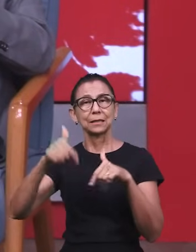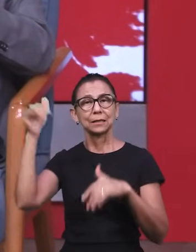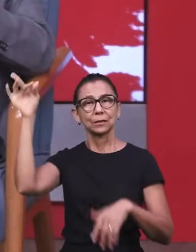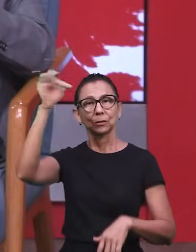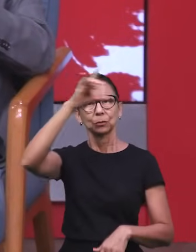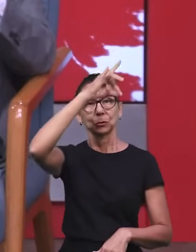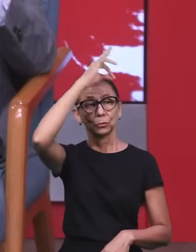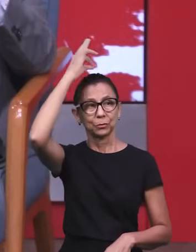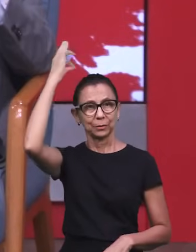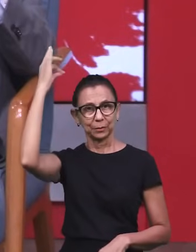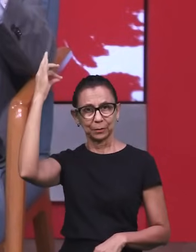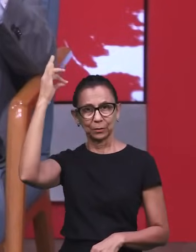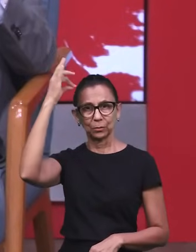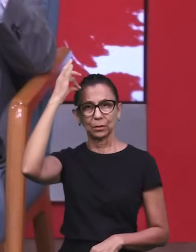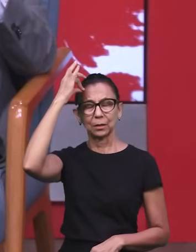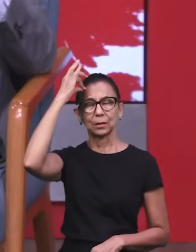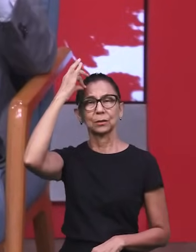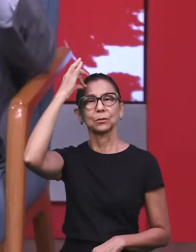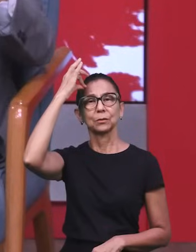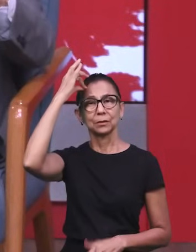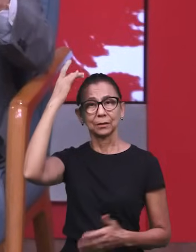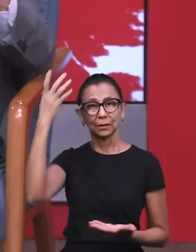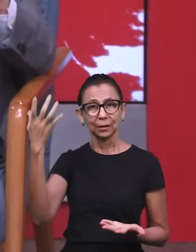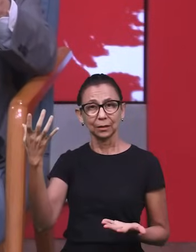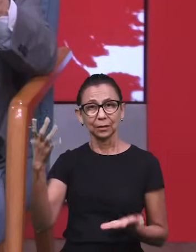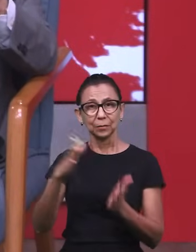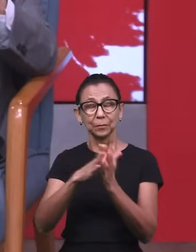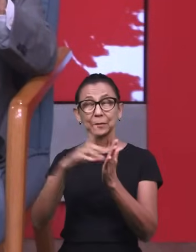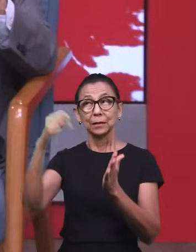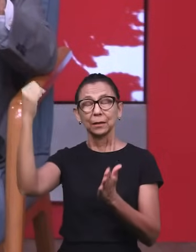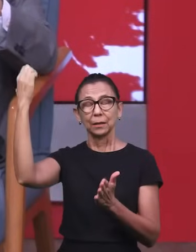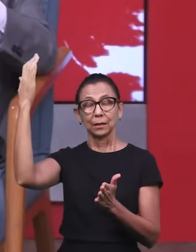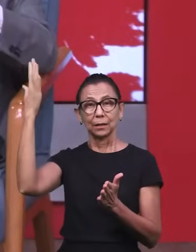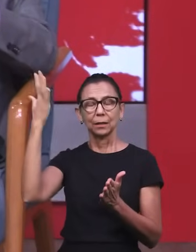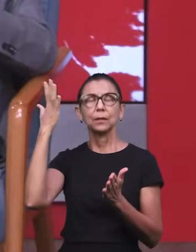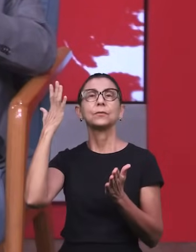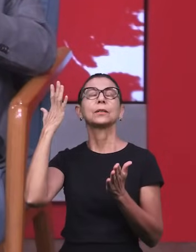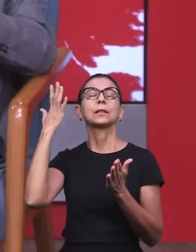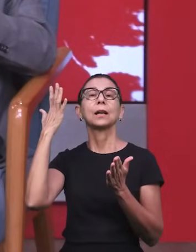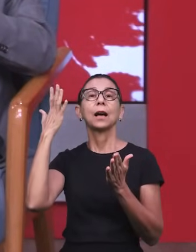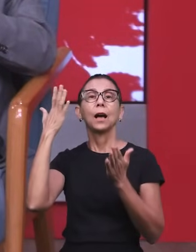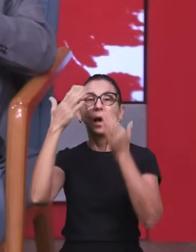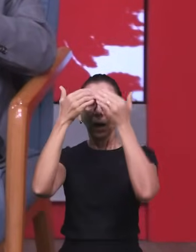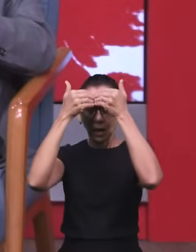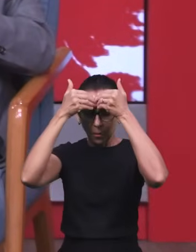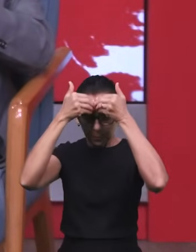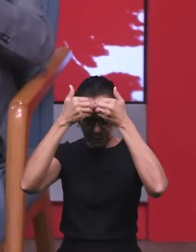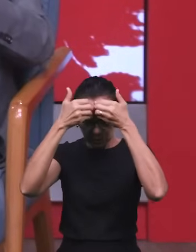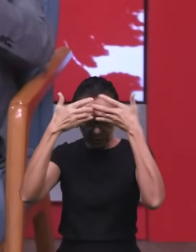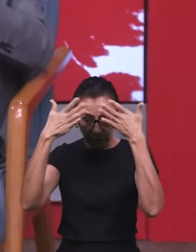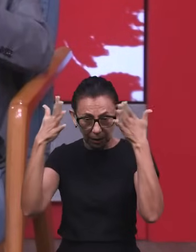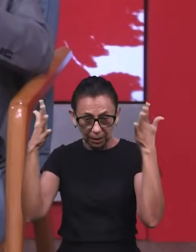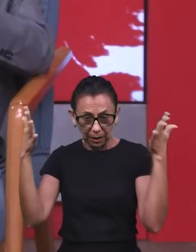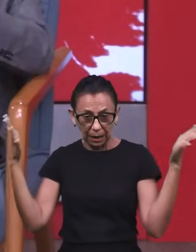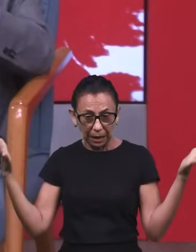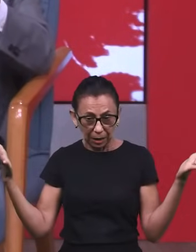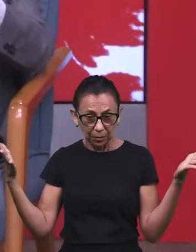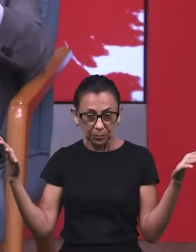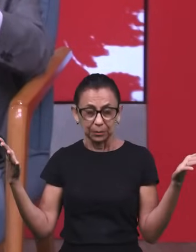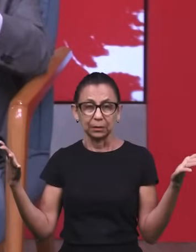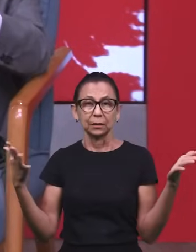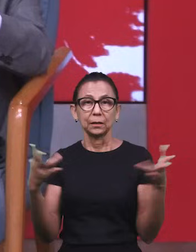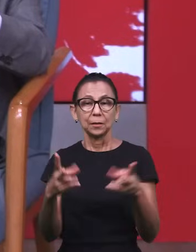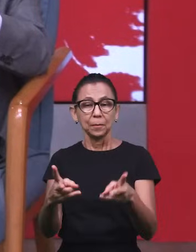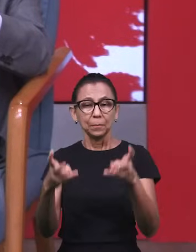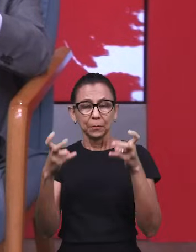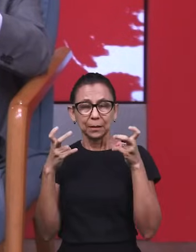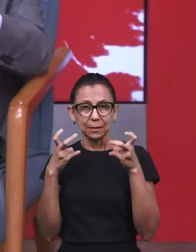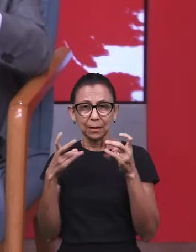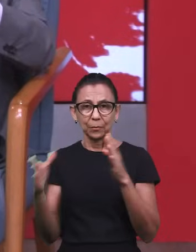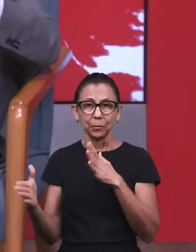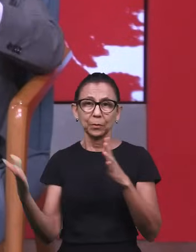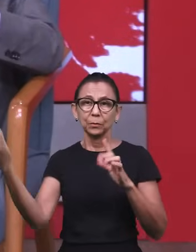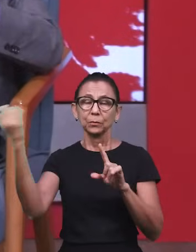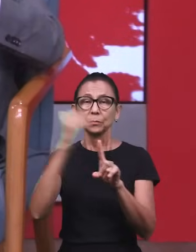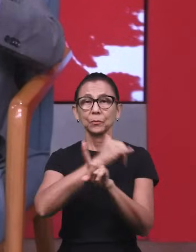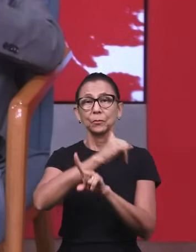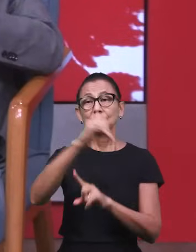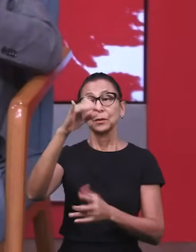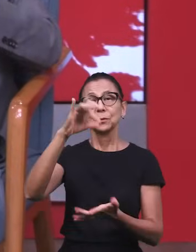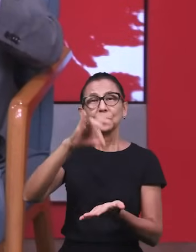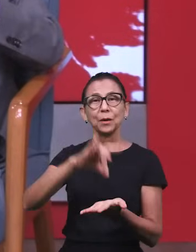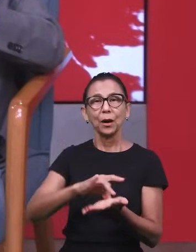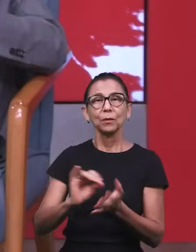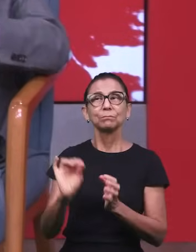Espírito Santo e ela quando ela entra na palavra dessa forma ela vê ela enxerga o momento Profético